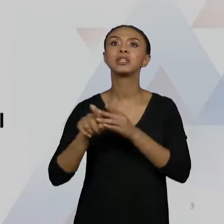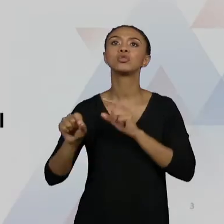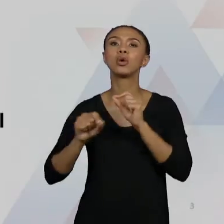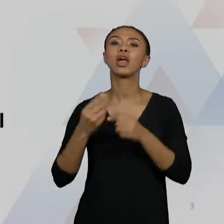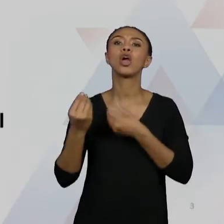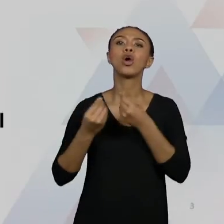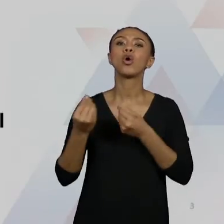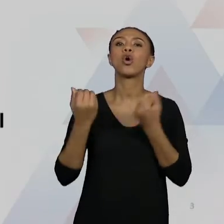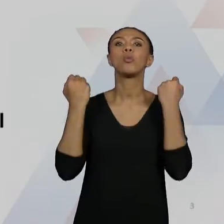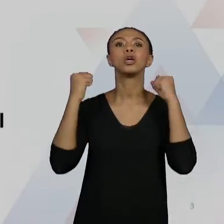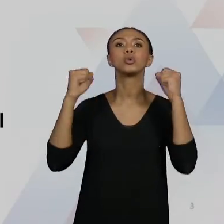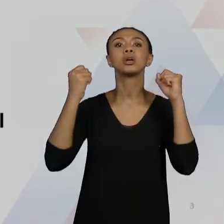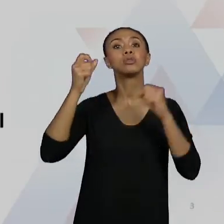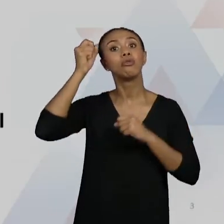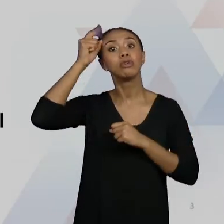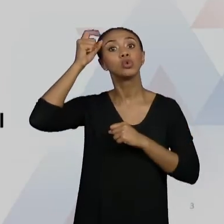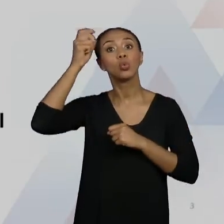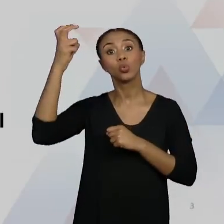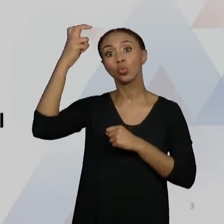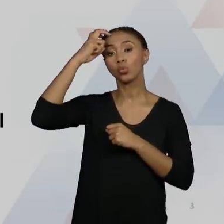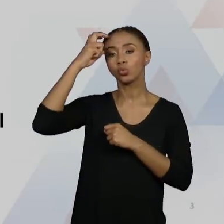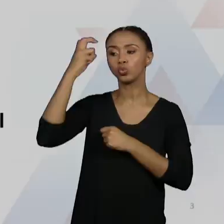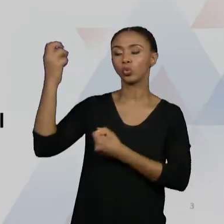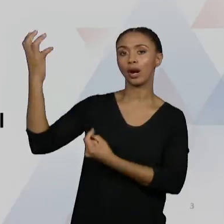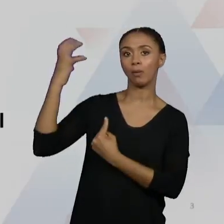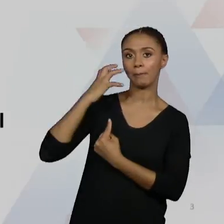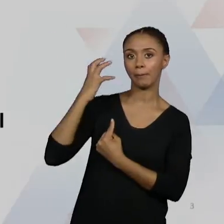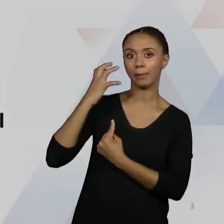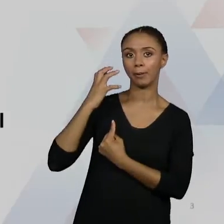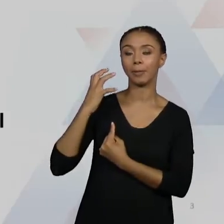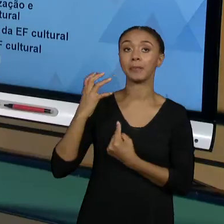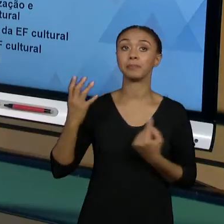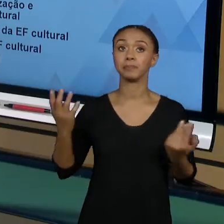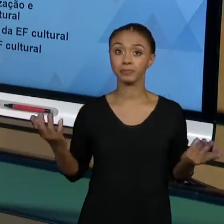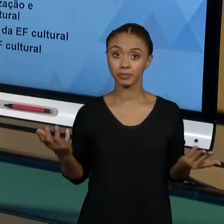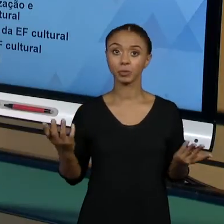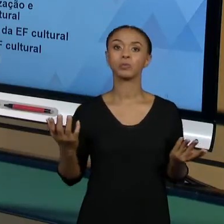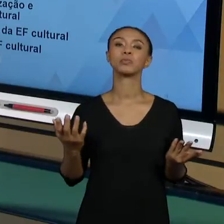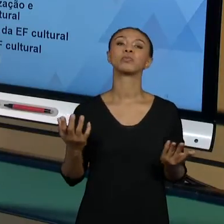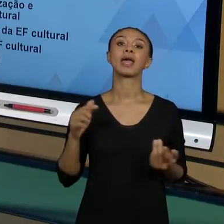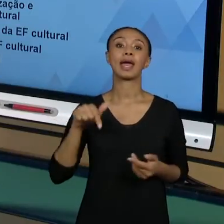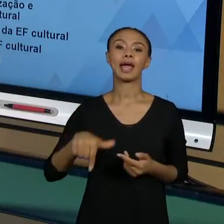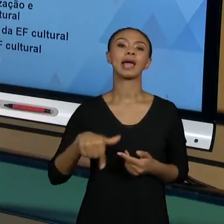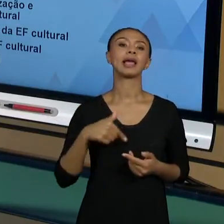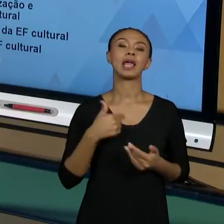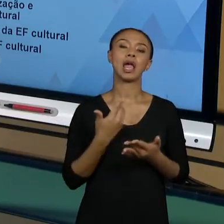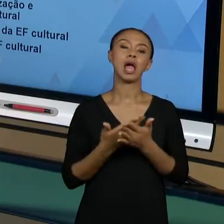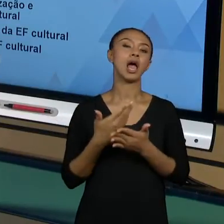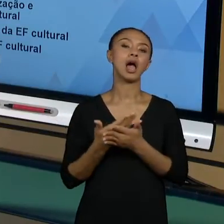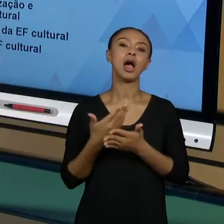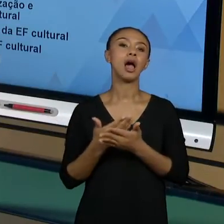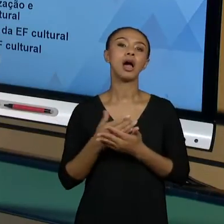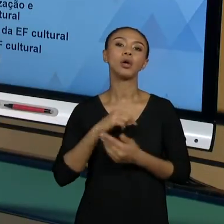EDUCAÇÃO FÍSICA CULTURAL. A NOSSA CONTRIBUIÇÃO, A CONTRIBUIÇÃO DESTAS VIDEOAULAS É, SIMPLESMENTE,